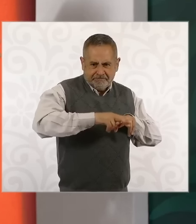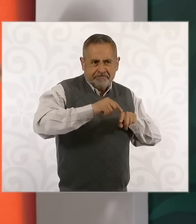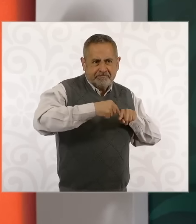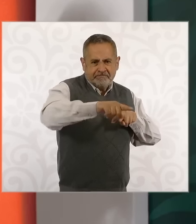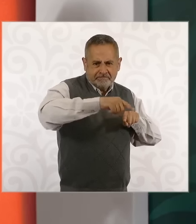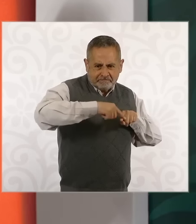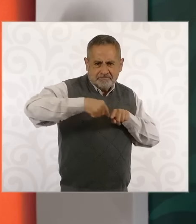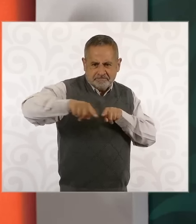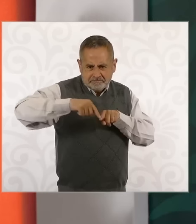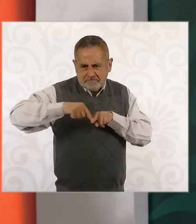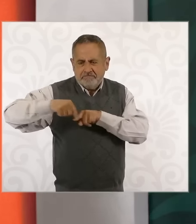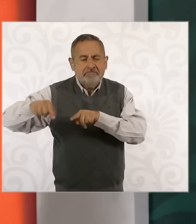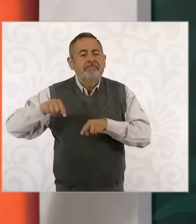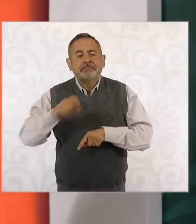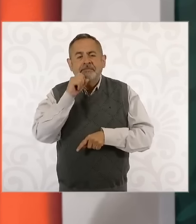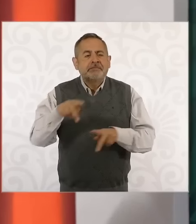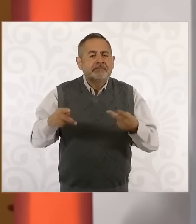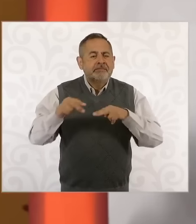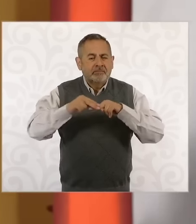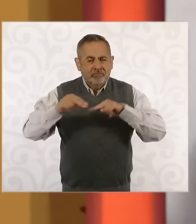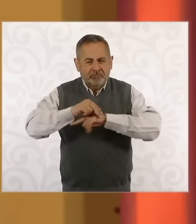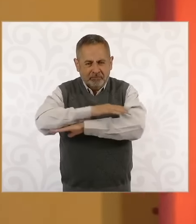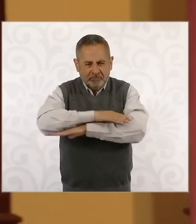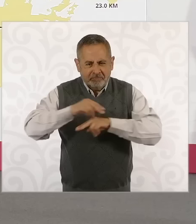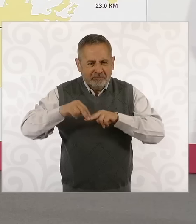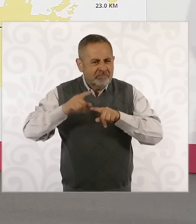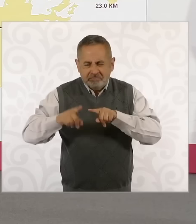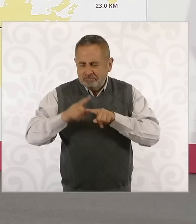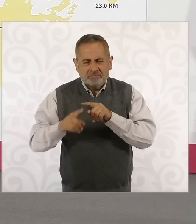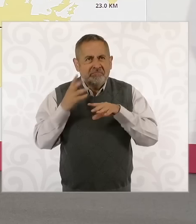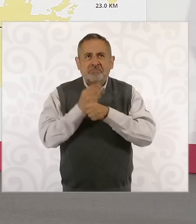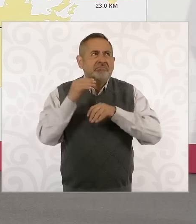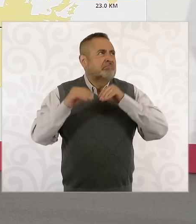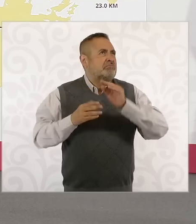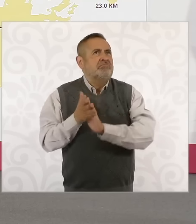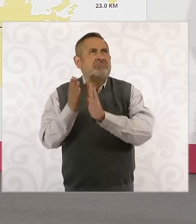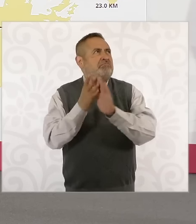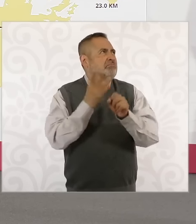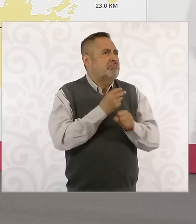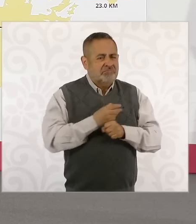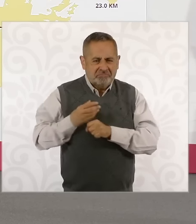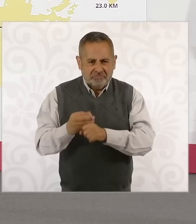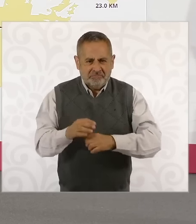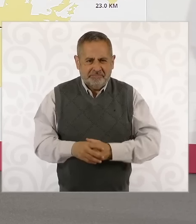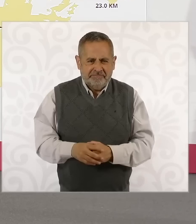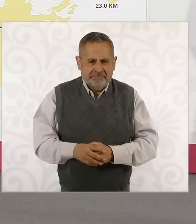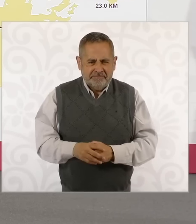del área de taquillas y de los accesos. La que sigue, por favor. En ahorita abundará el general